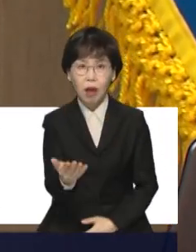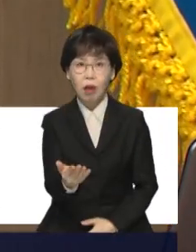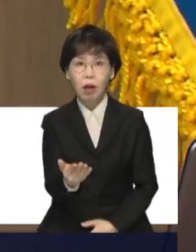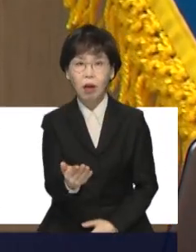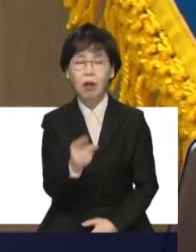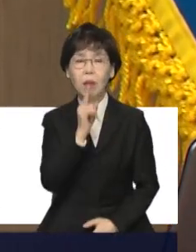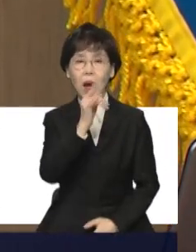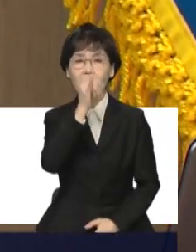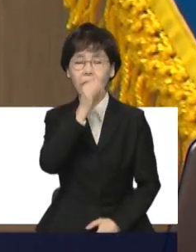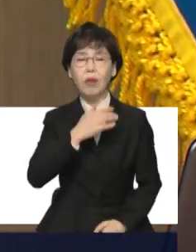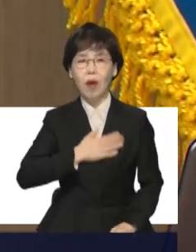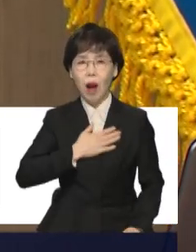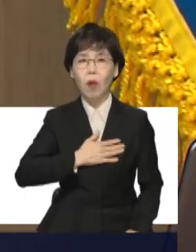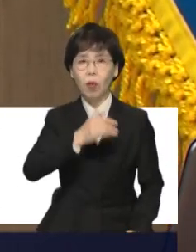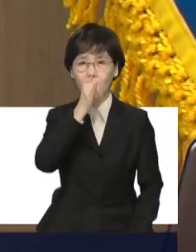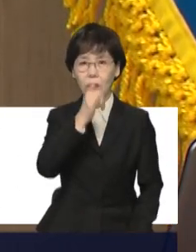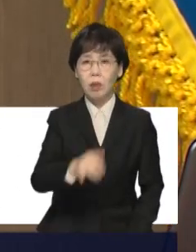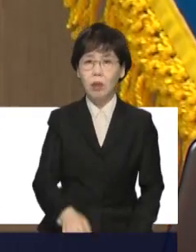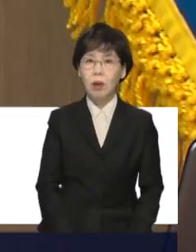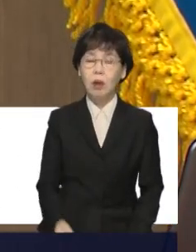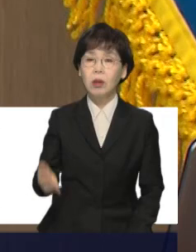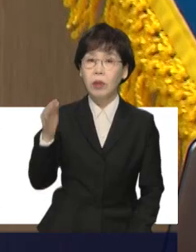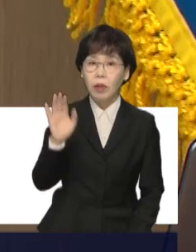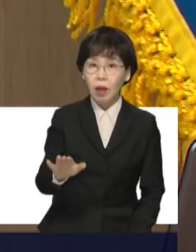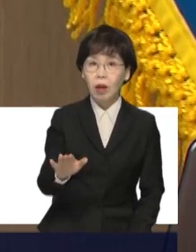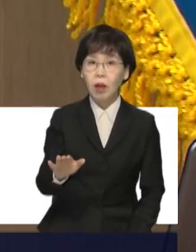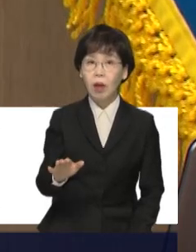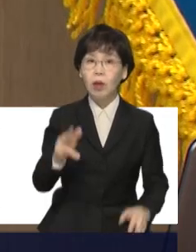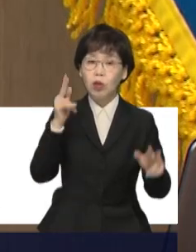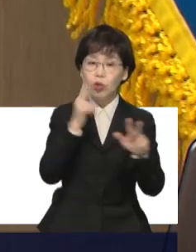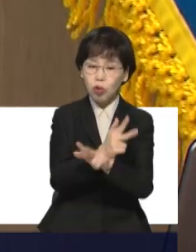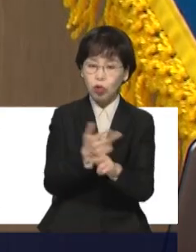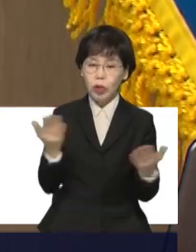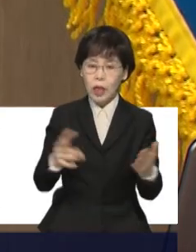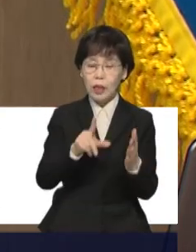있습니다. 그러나 주당 근로시간의 상한을 정해놓지